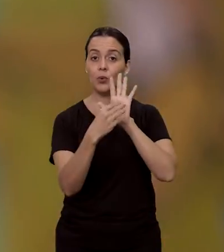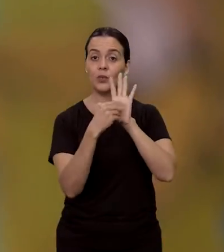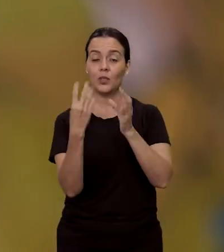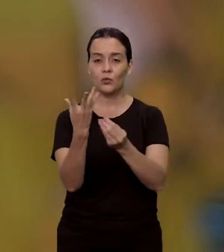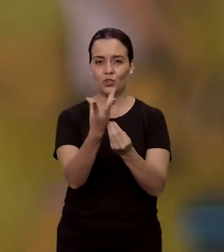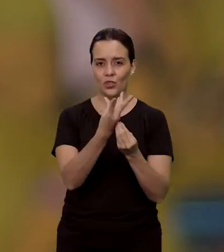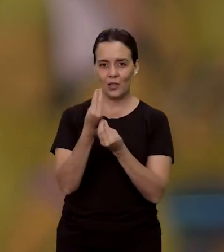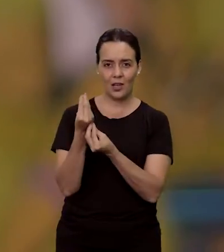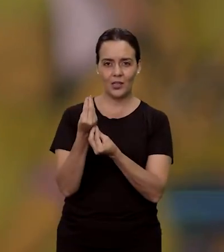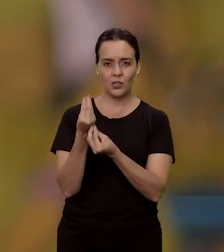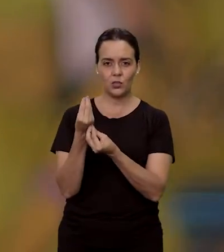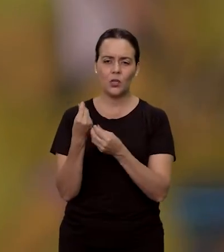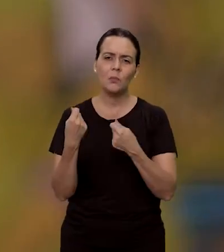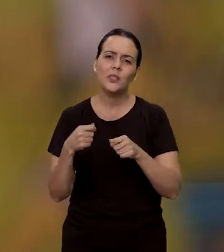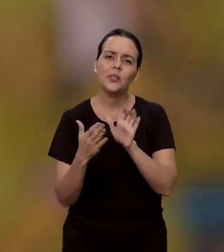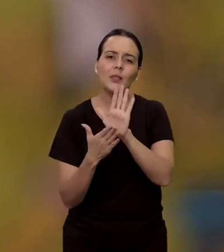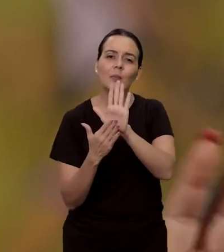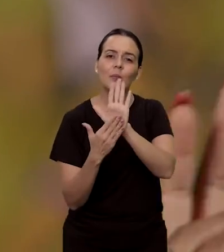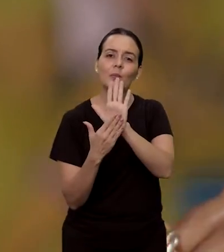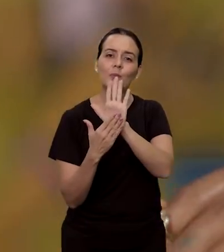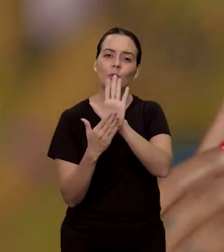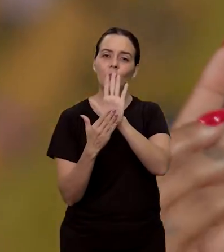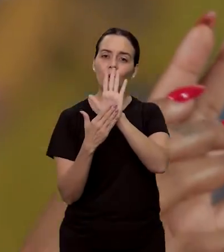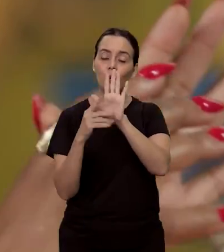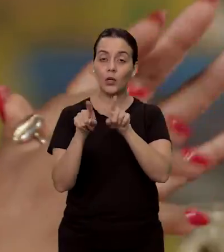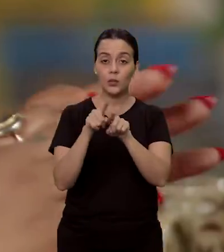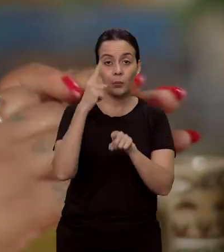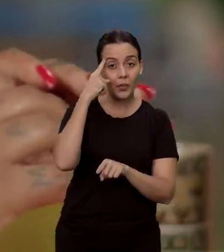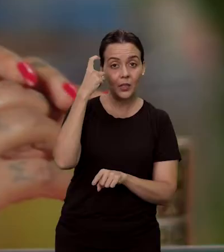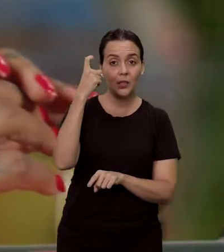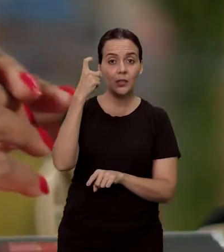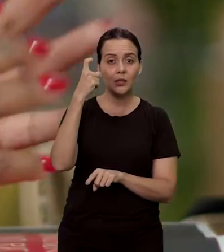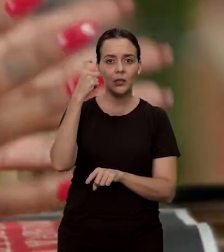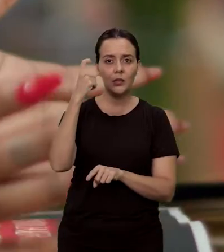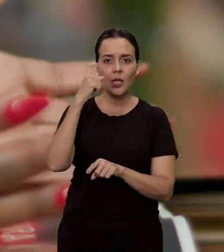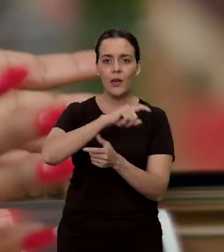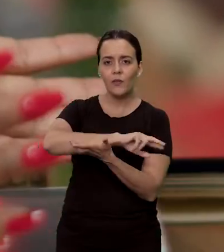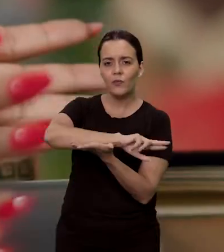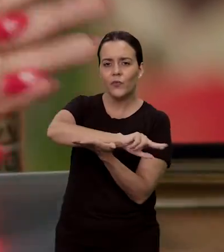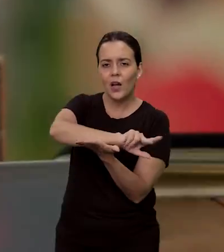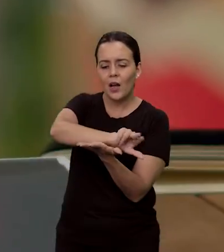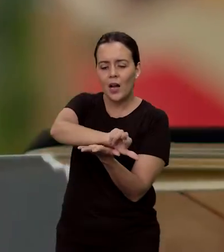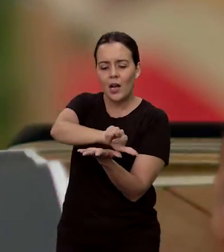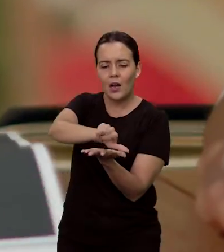é importante você partir de uma proposta e de uma ideia que seja pluriversal.